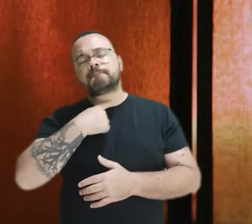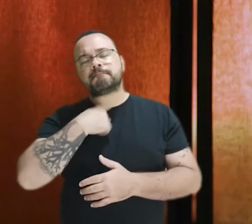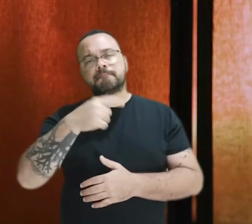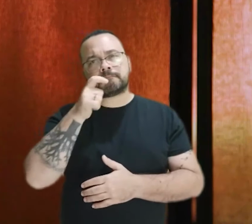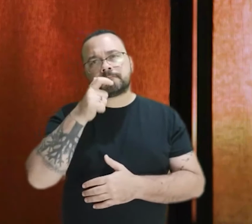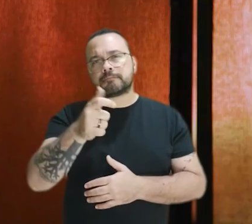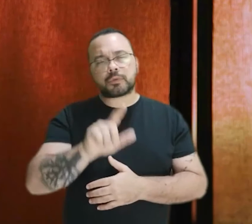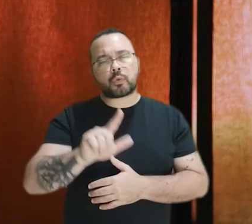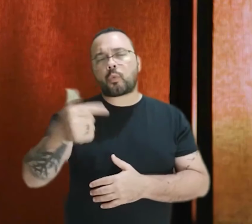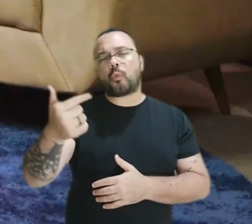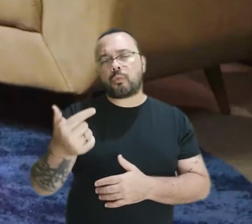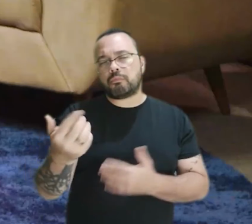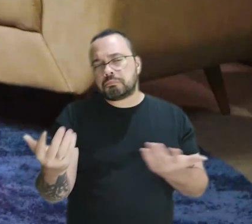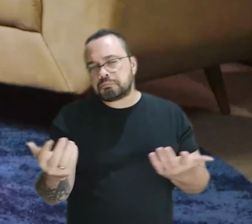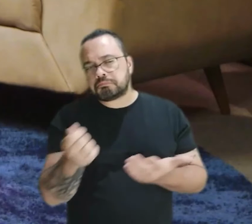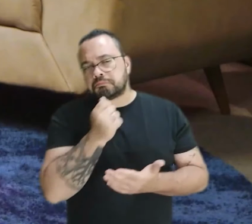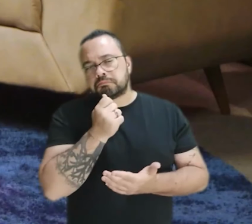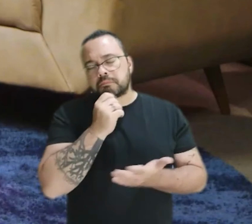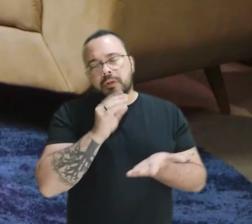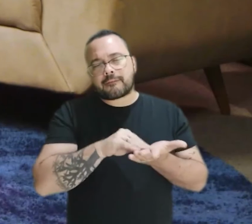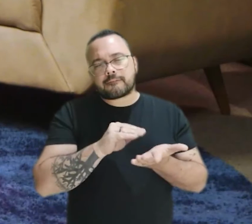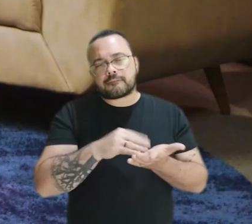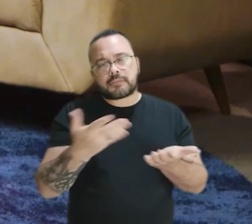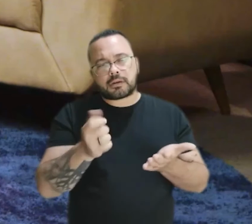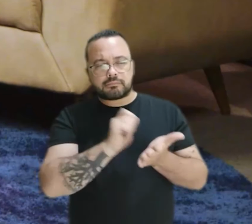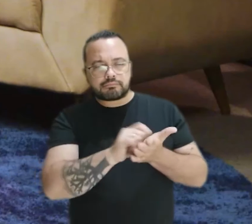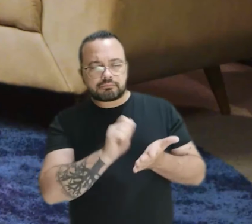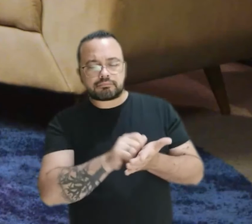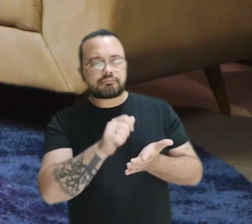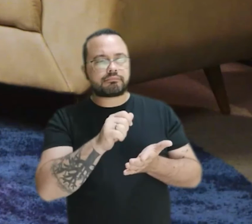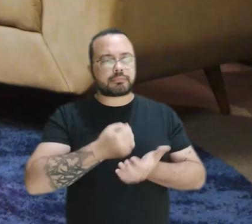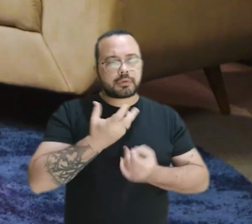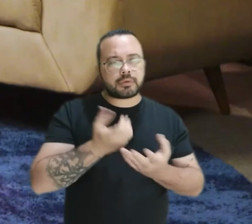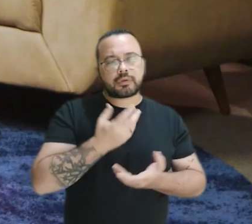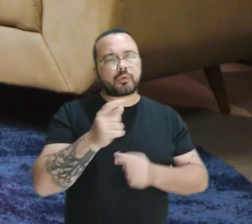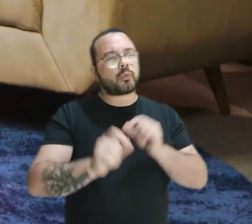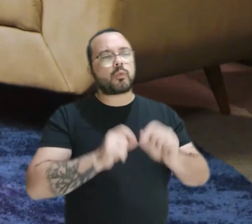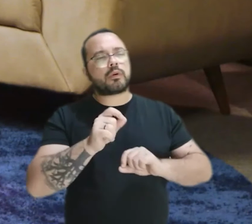pra além de só escrever, e recitar poesia? Você tem um